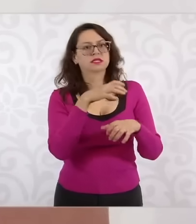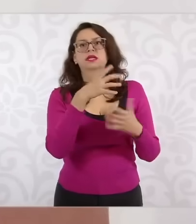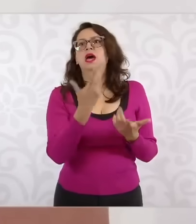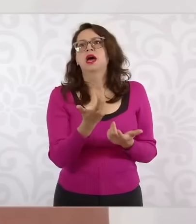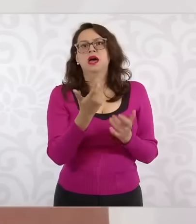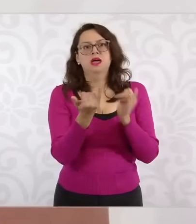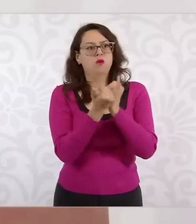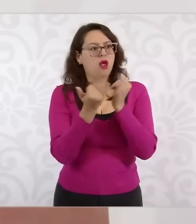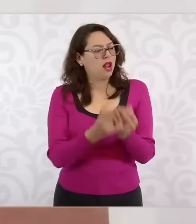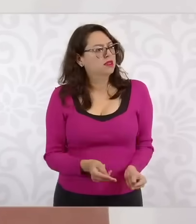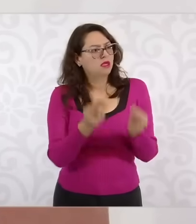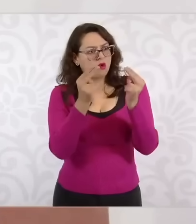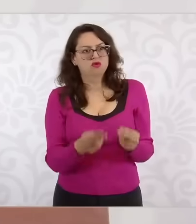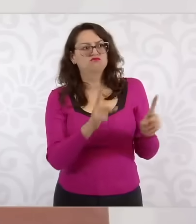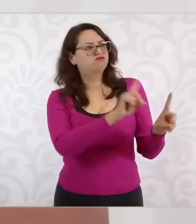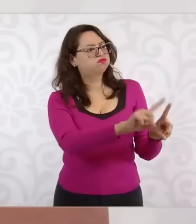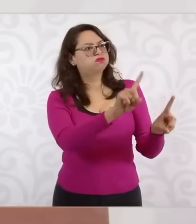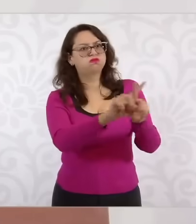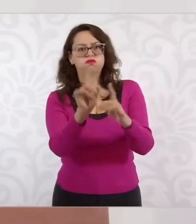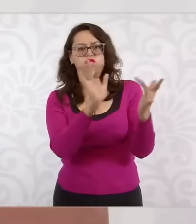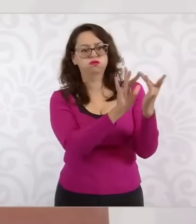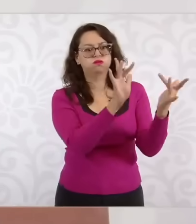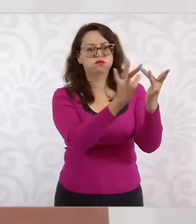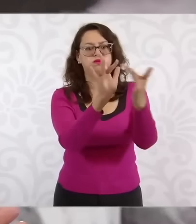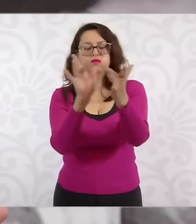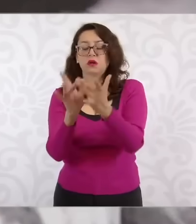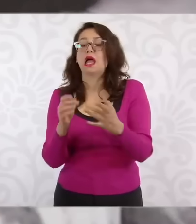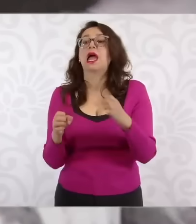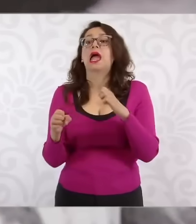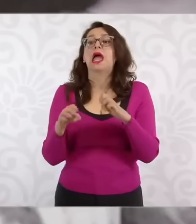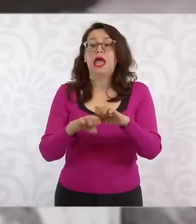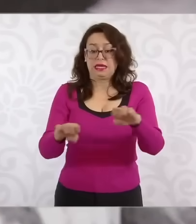eh comerciales de Sinaloa y muchas veces el gabinete de seguridad o los representantes